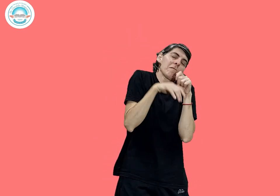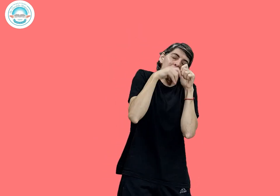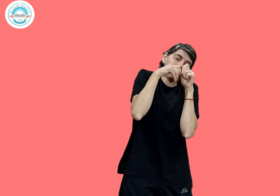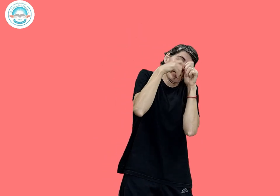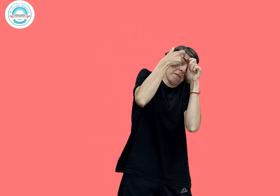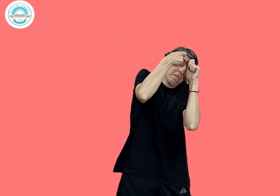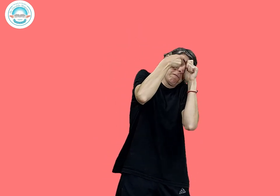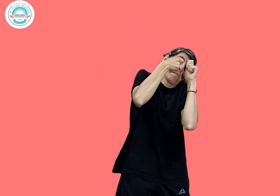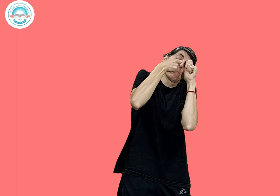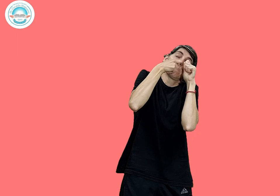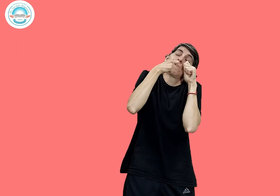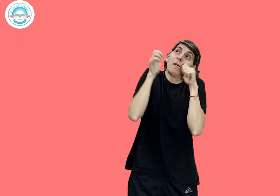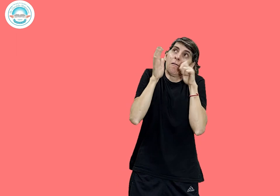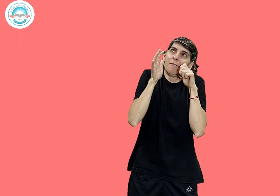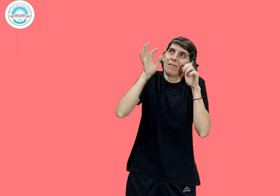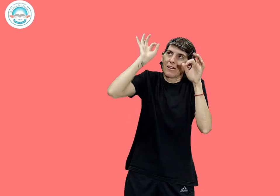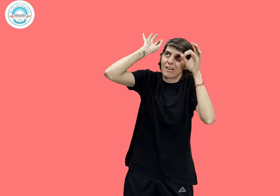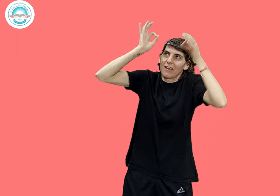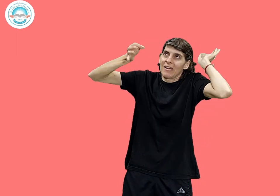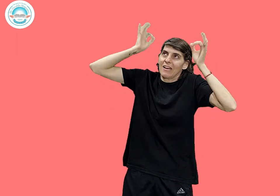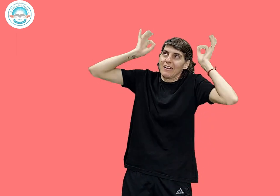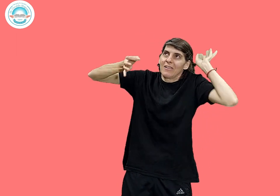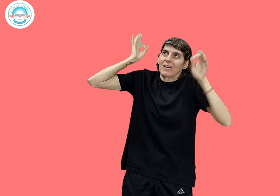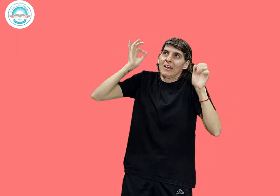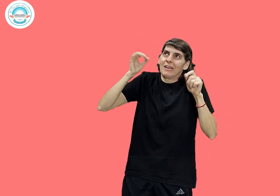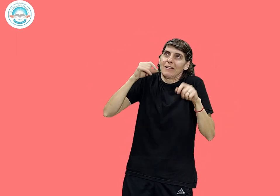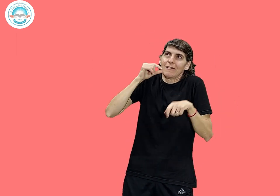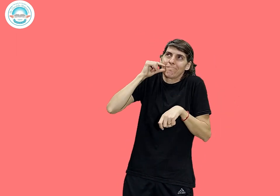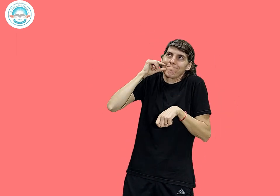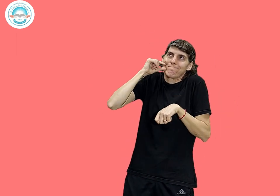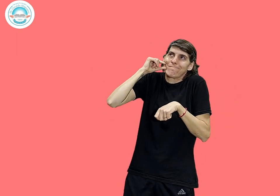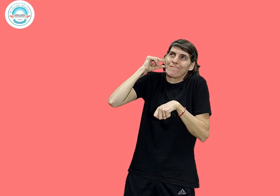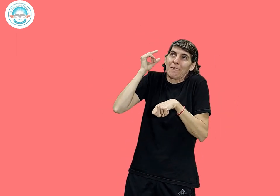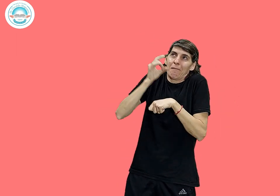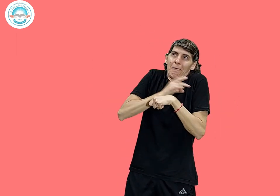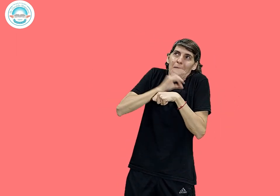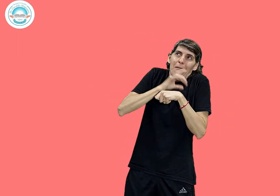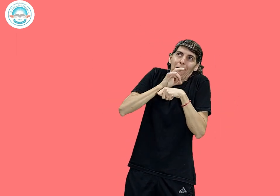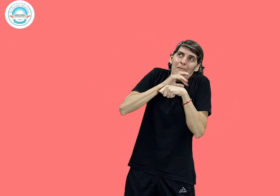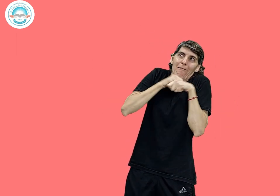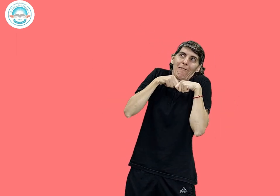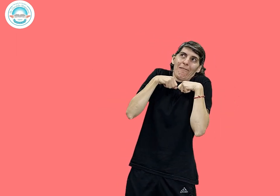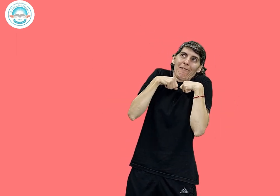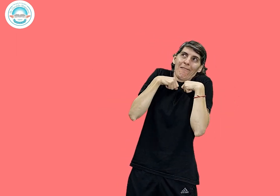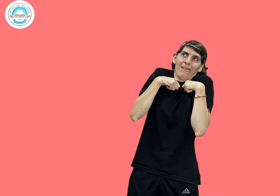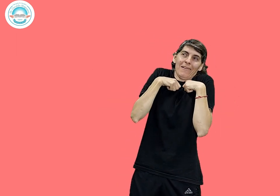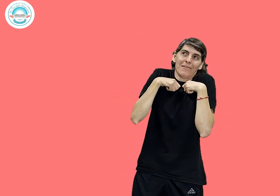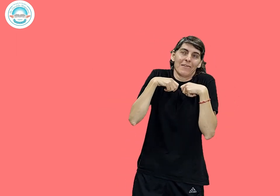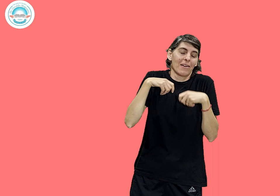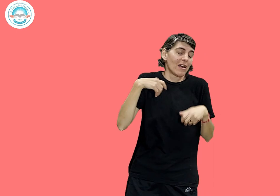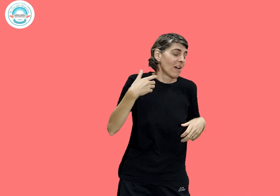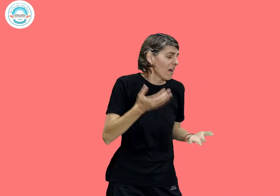tenía ganas de hablar con nadie. - Anita...- dijo una voz de varón.